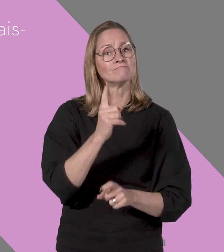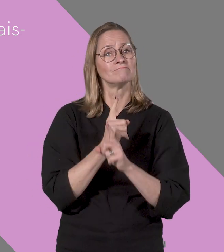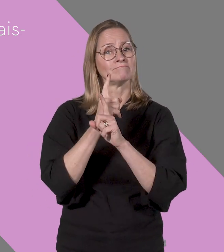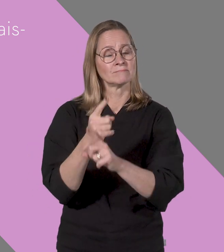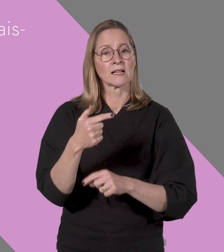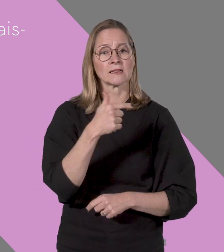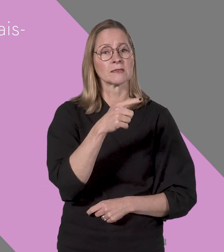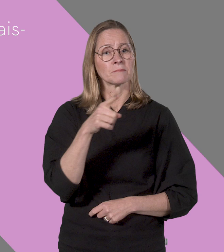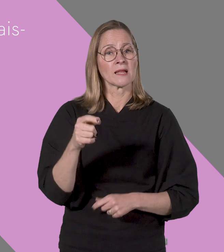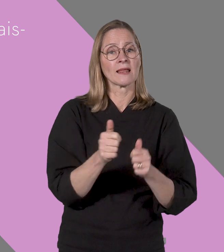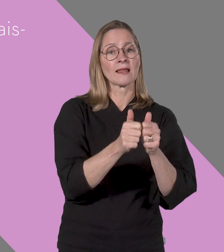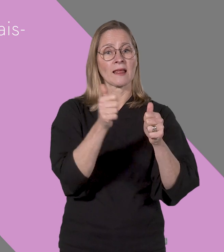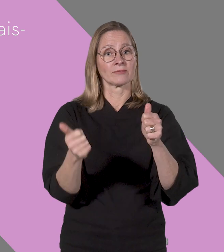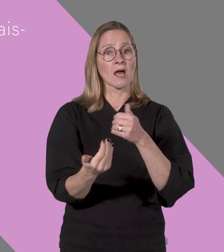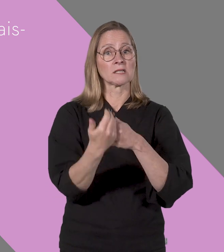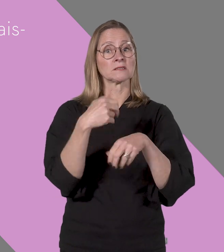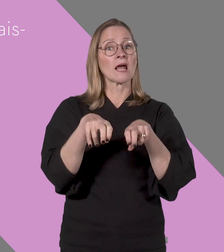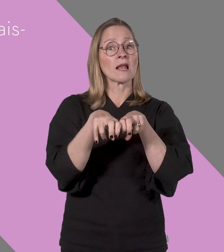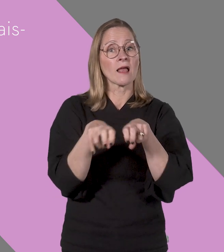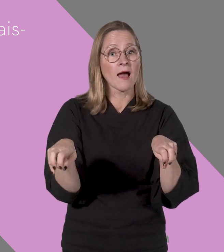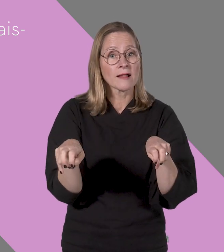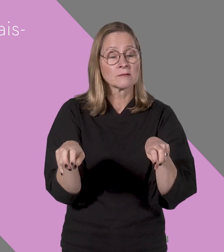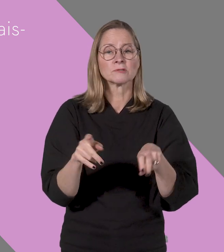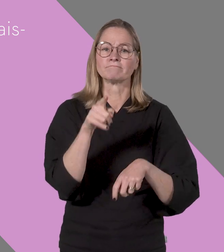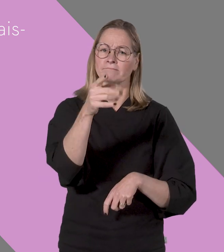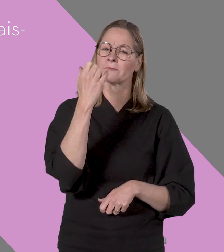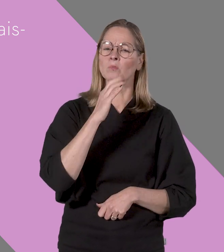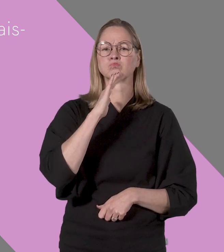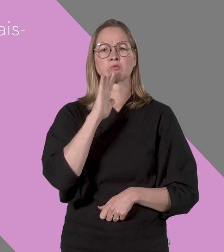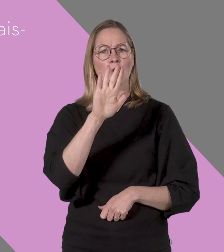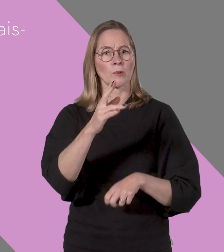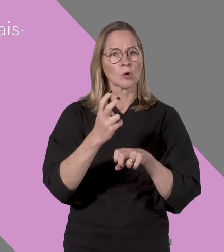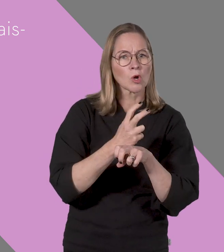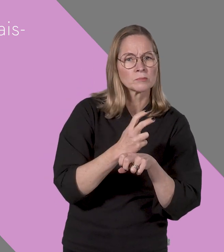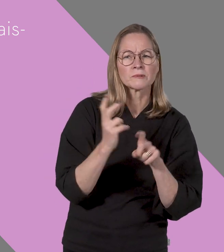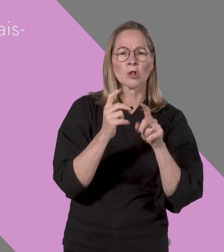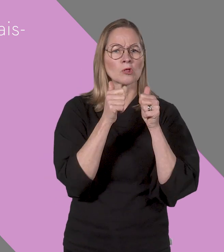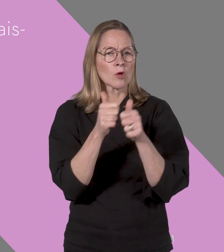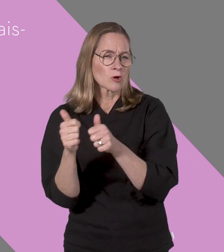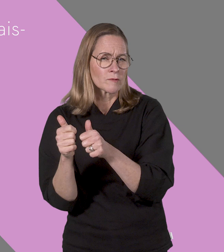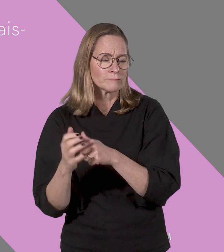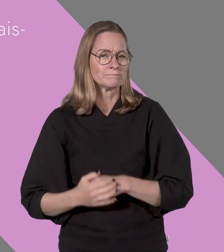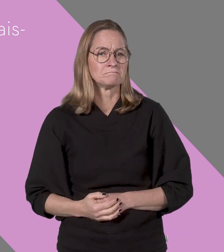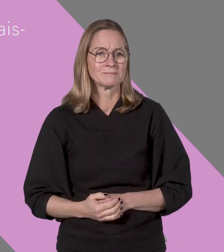osallistu TPP-etäasiakasraatiin ja kerro omista kokemuksistasi ja toiveistasi.